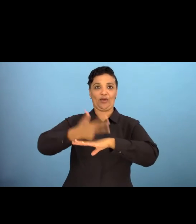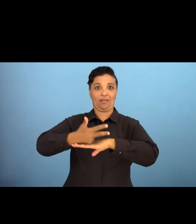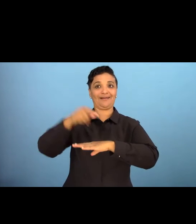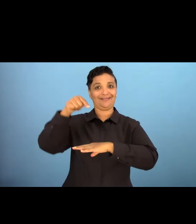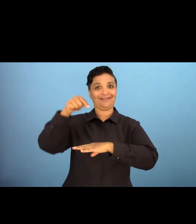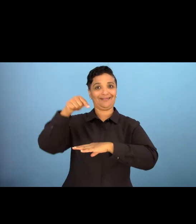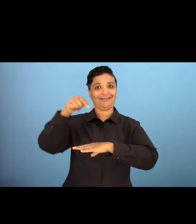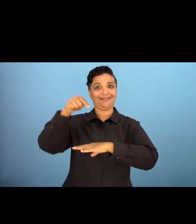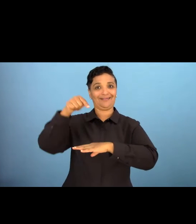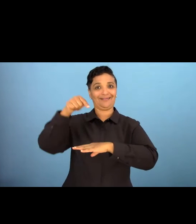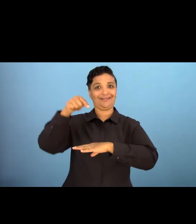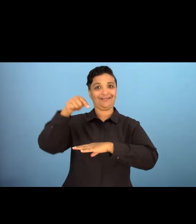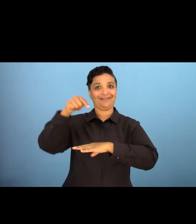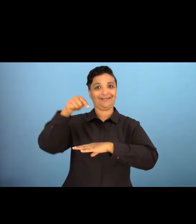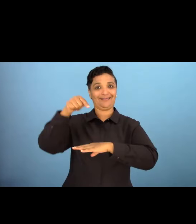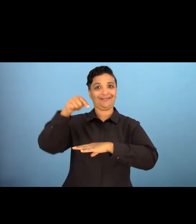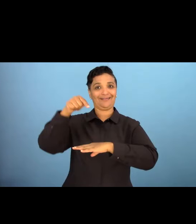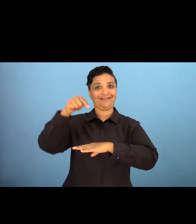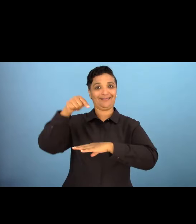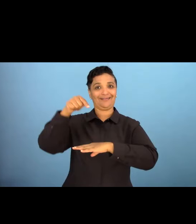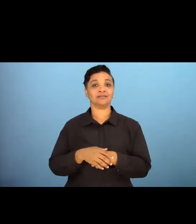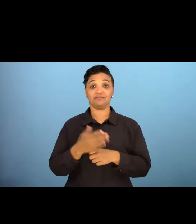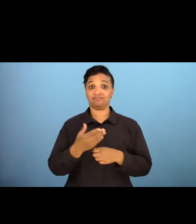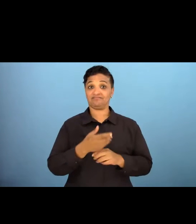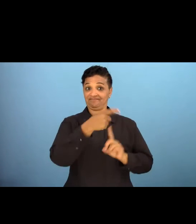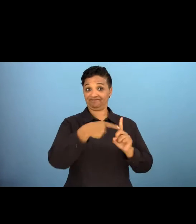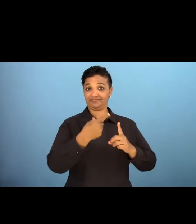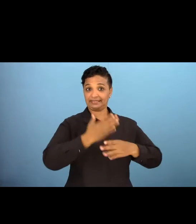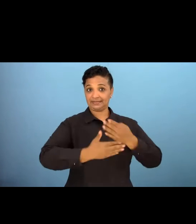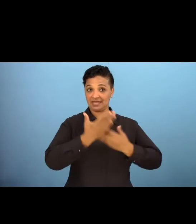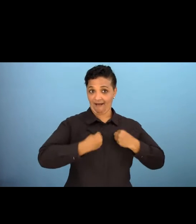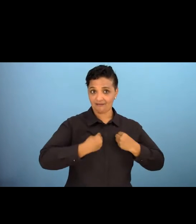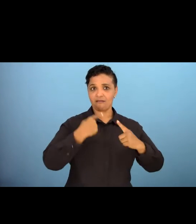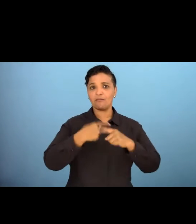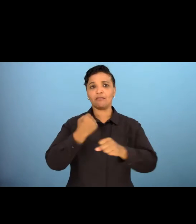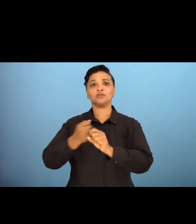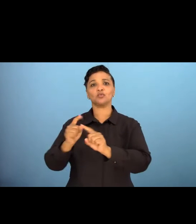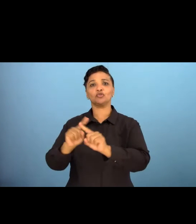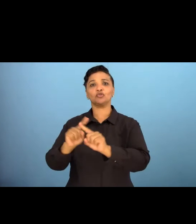agencias de la ONU y recientemente para los ministerios del gobierno en Guatemala, es una persona con discapacidad y trabaja con varias organizaciones y grupos para promover la